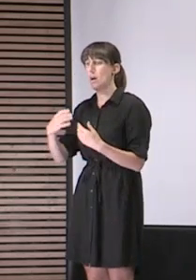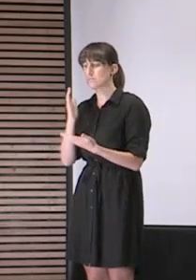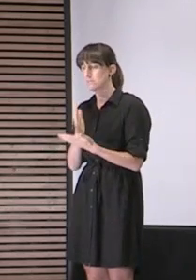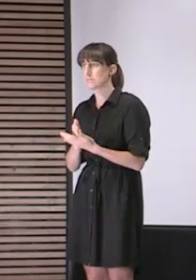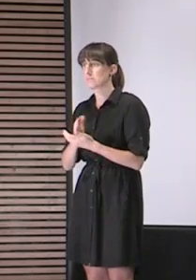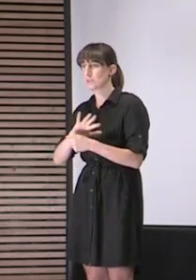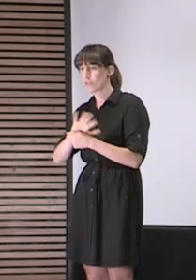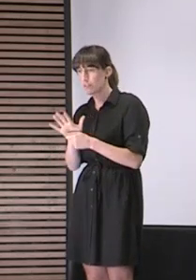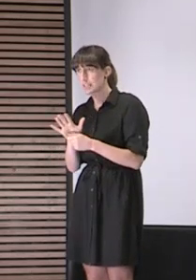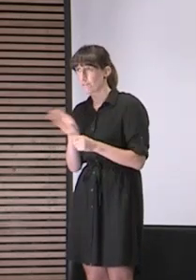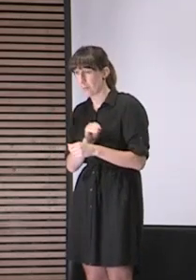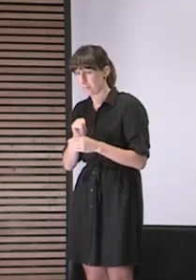indicación de que la